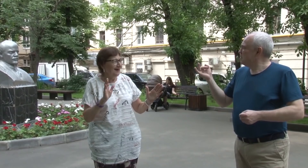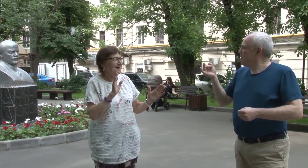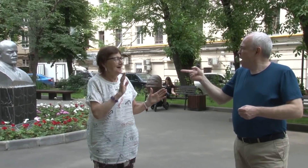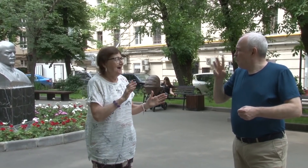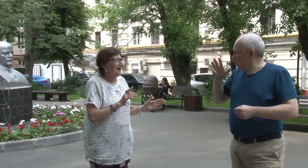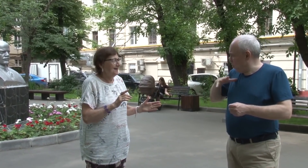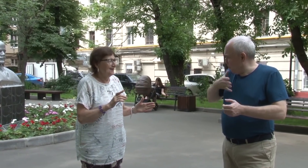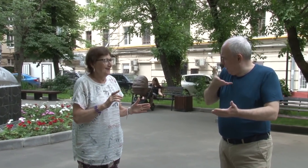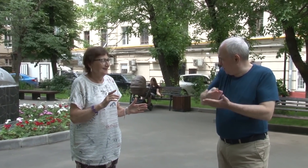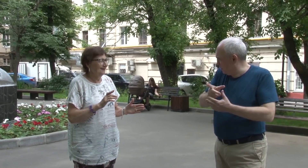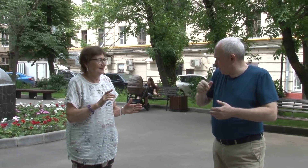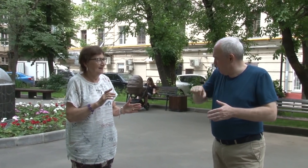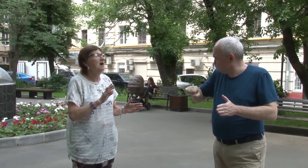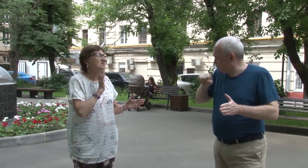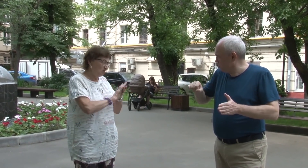Потом вы расплачивались за обеды?